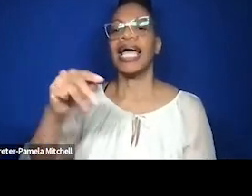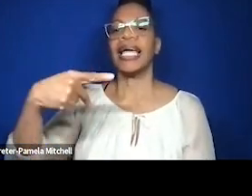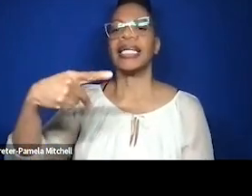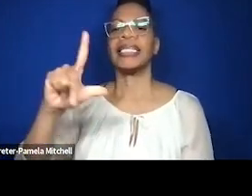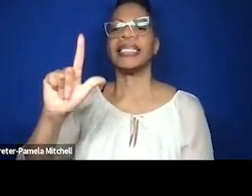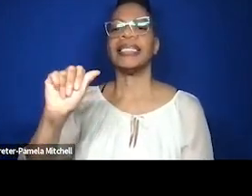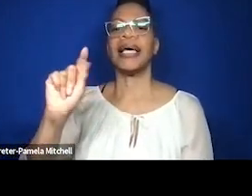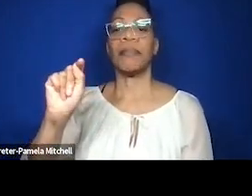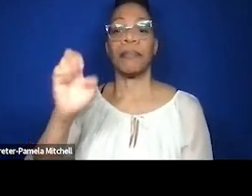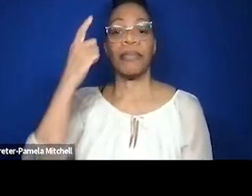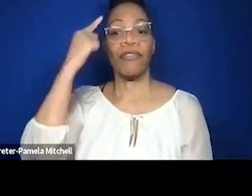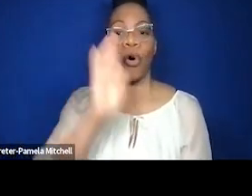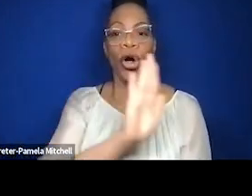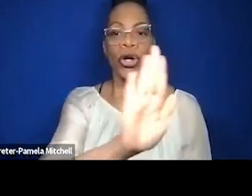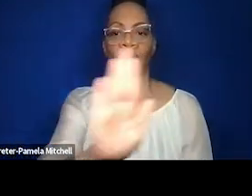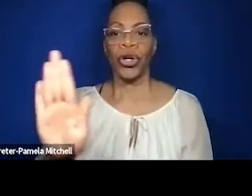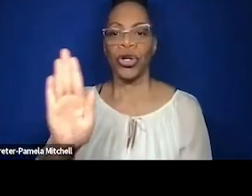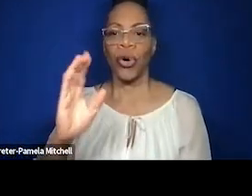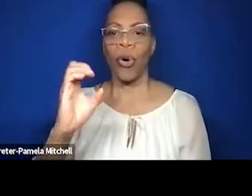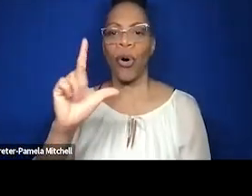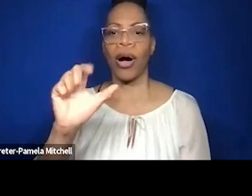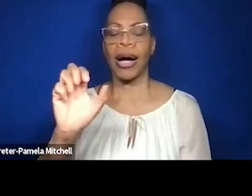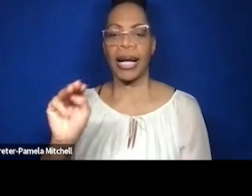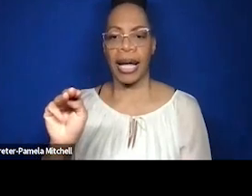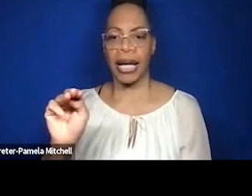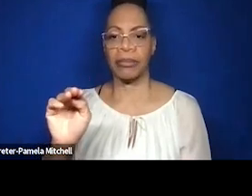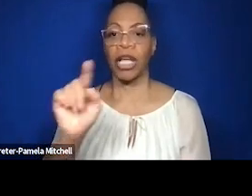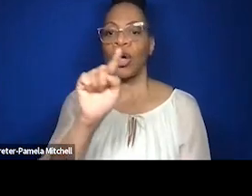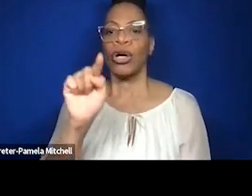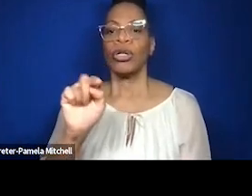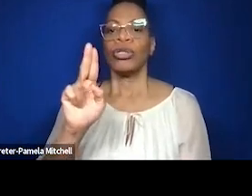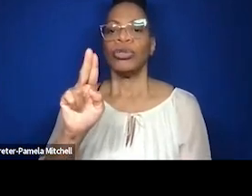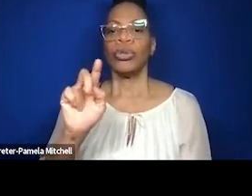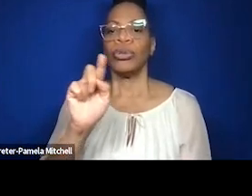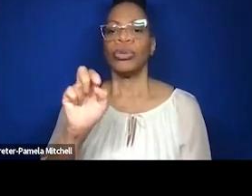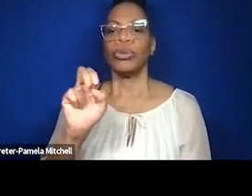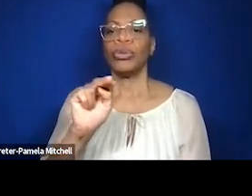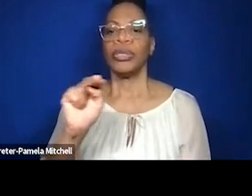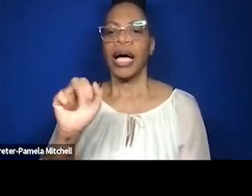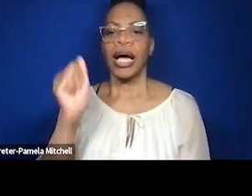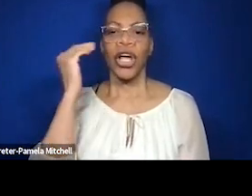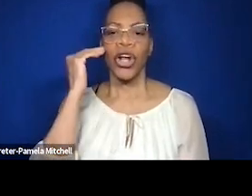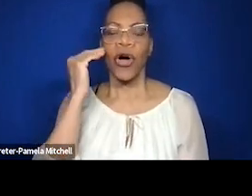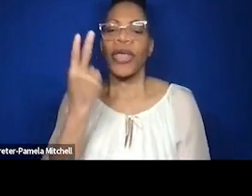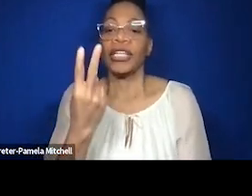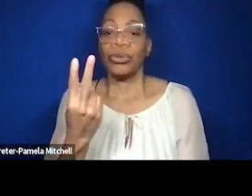Y como mencionó Zuzanna, ningún solicitante de SOAR es igual.